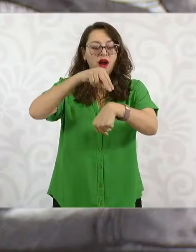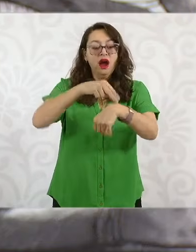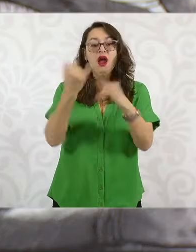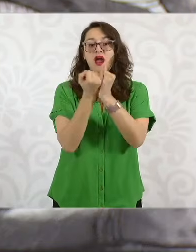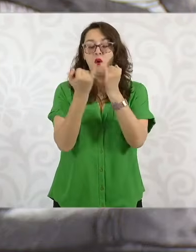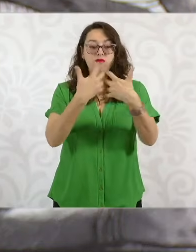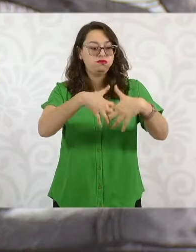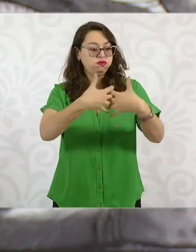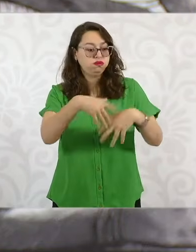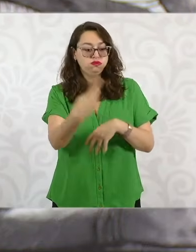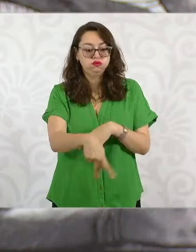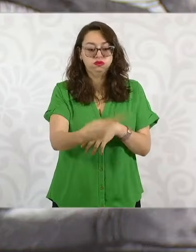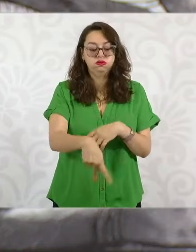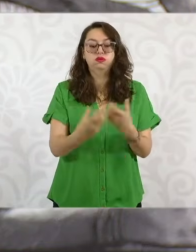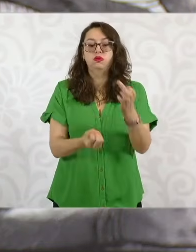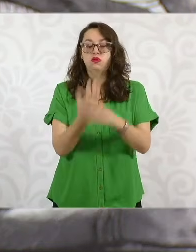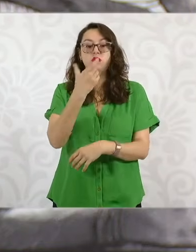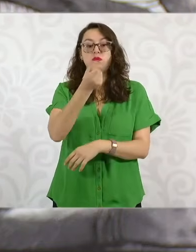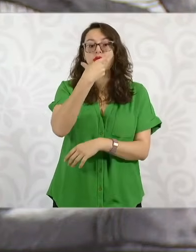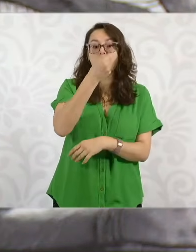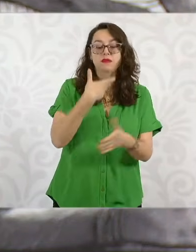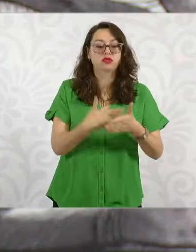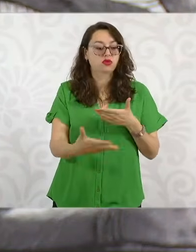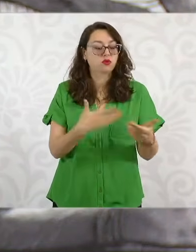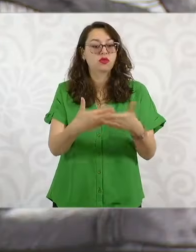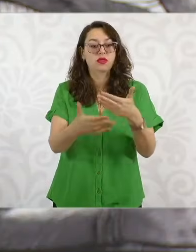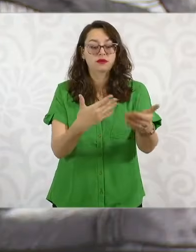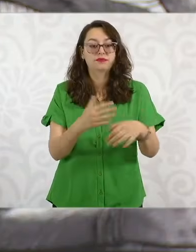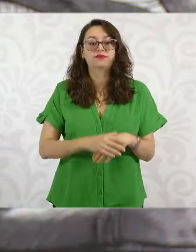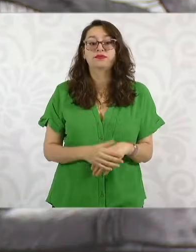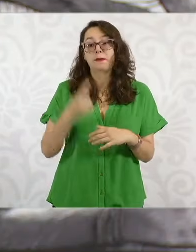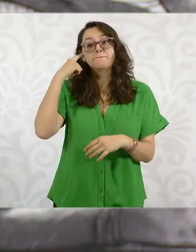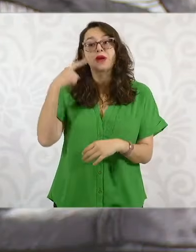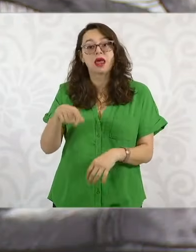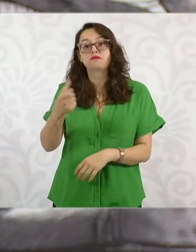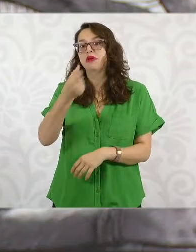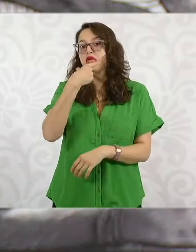local de terapias innovadoras, contribuyendo así al abasto oportuno y al acceso equitativo